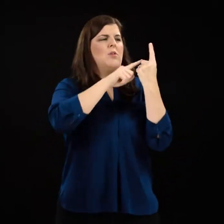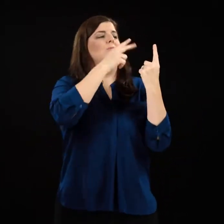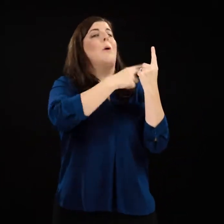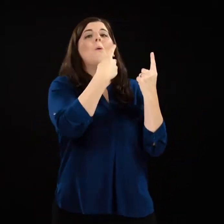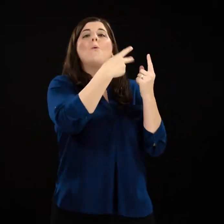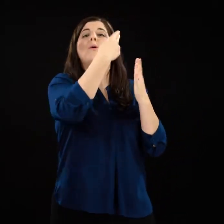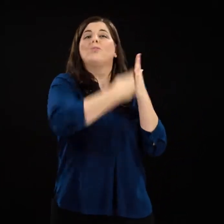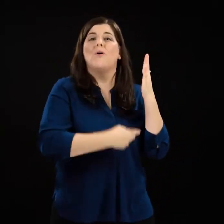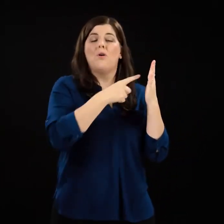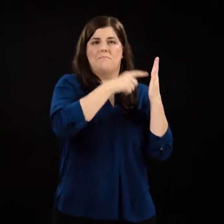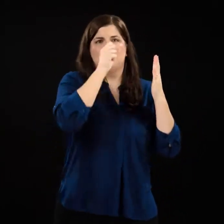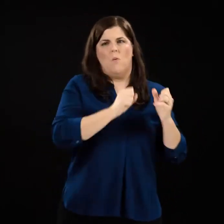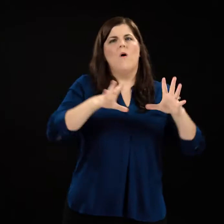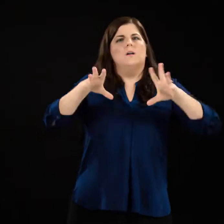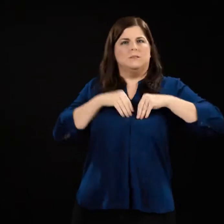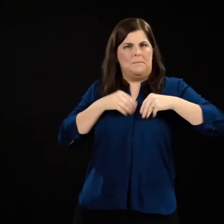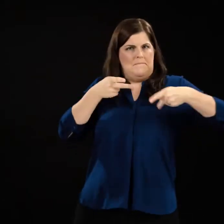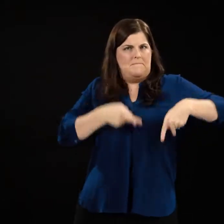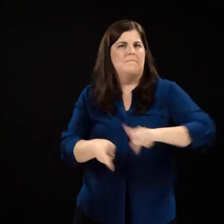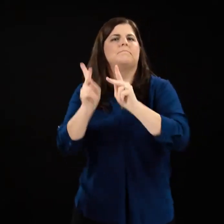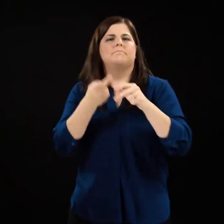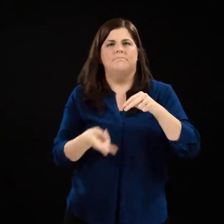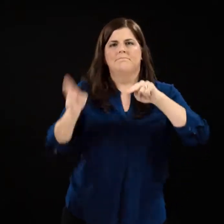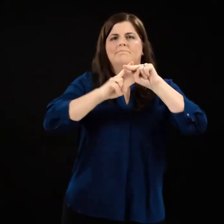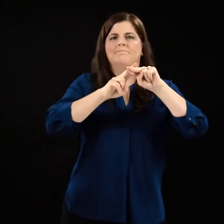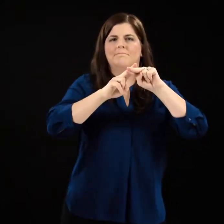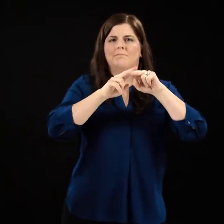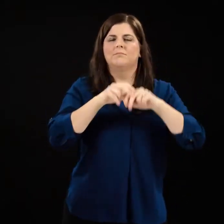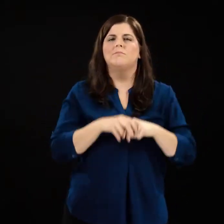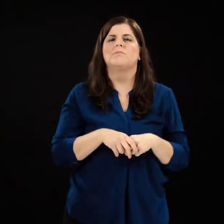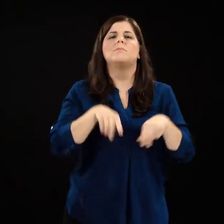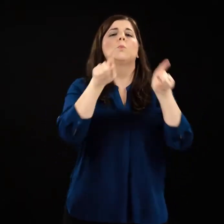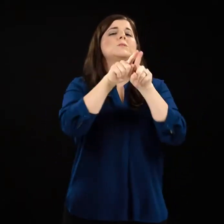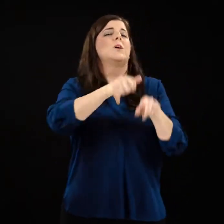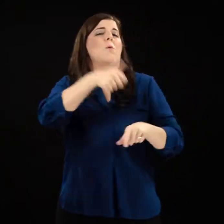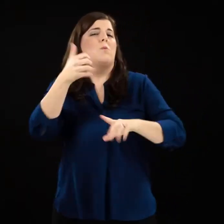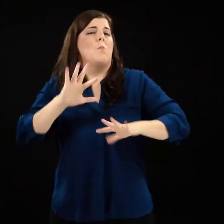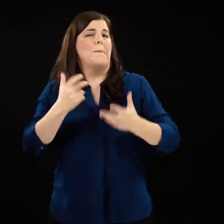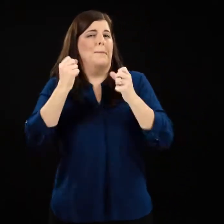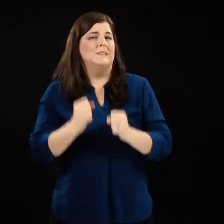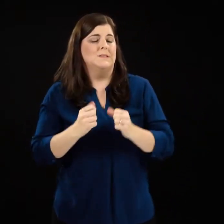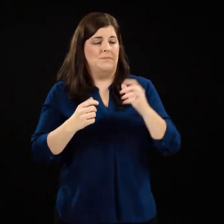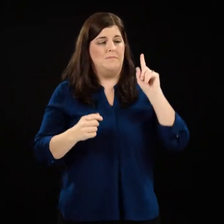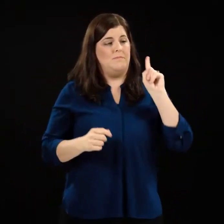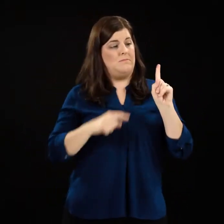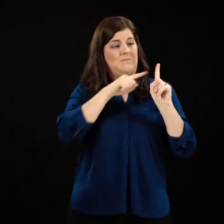d'éviter les factures-surprises. Par défaut, seul l'abonné peut augmenter les limites fixées.